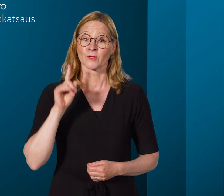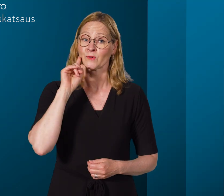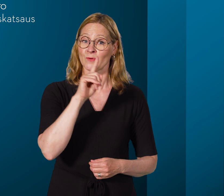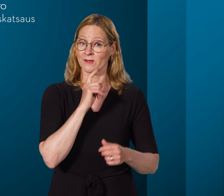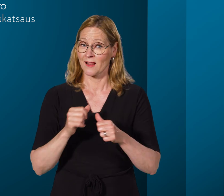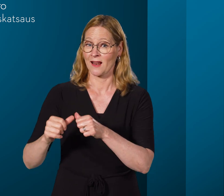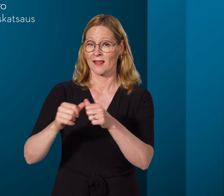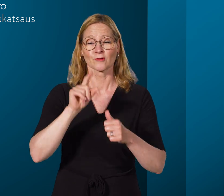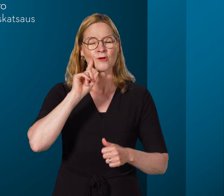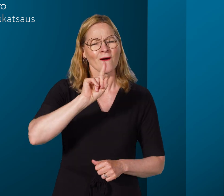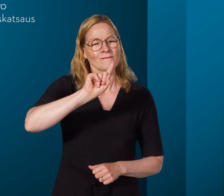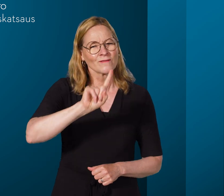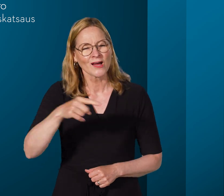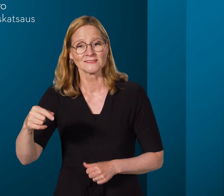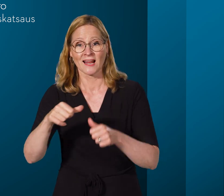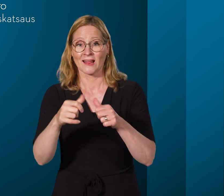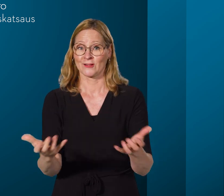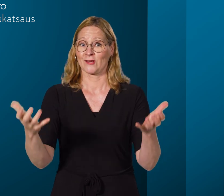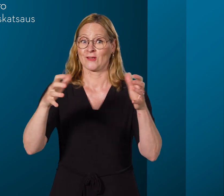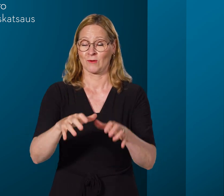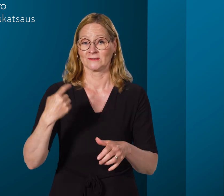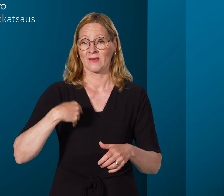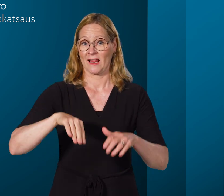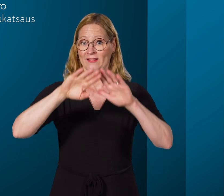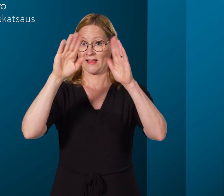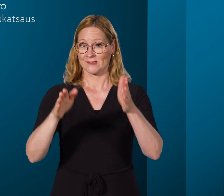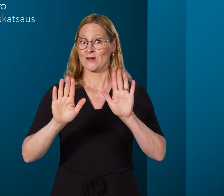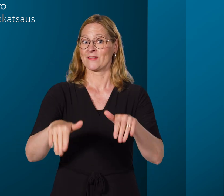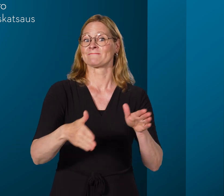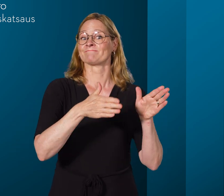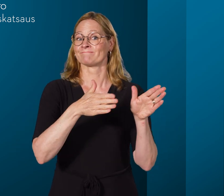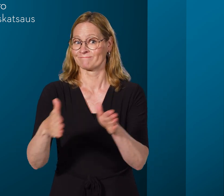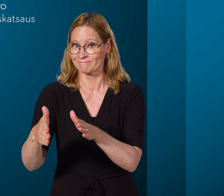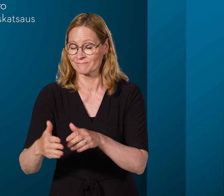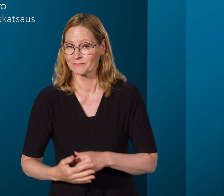Kuurojen Liiton jokavuotinen liittokokous järjestettiin Valkeassa talossa.